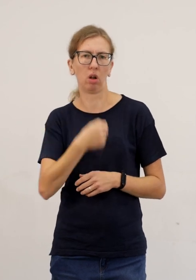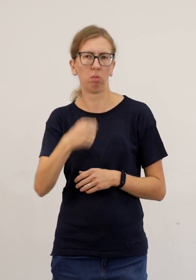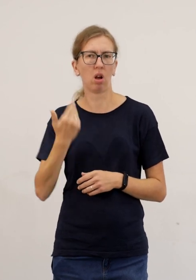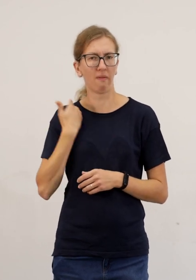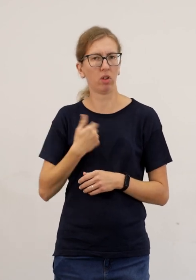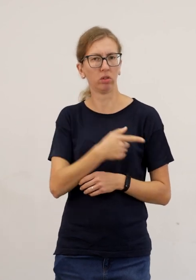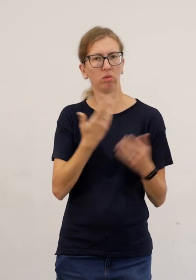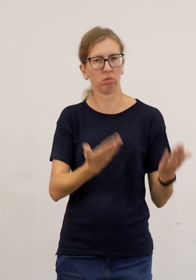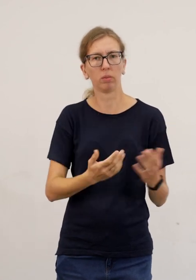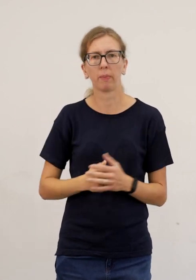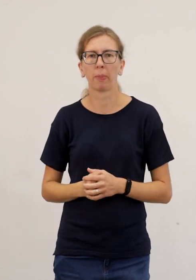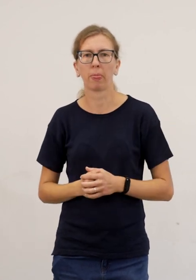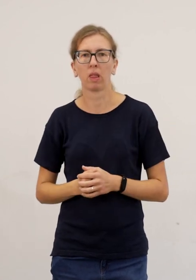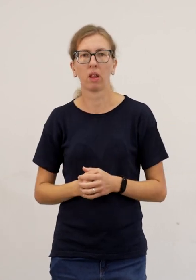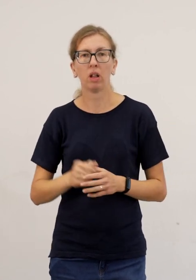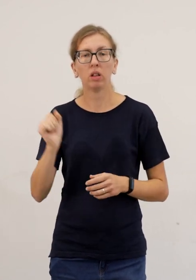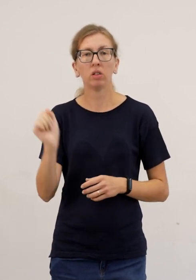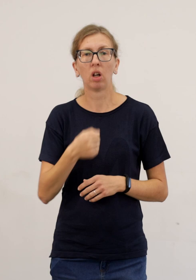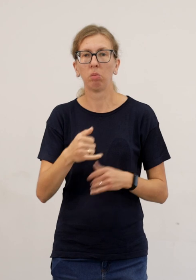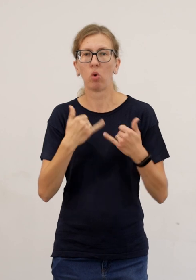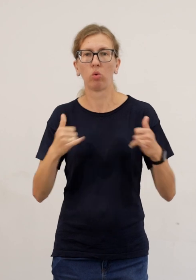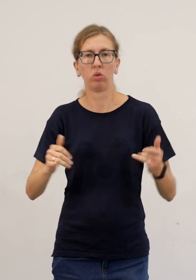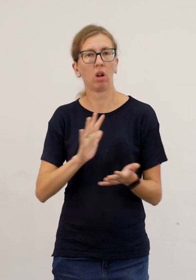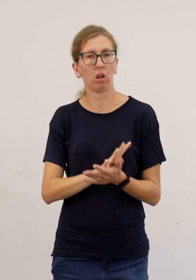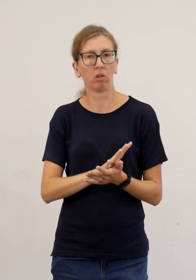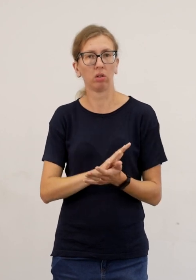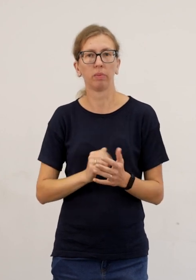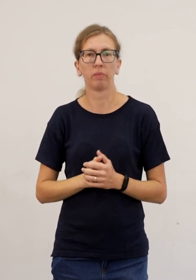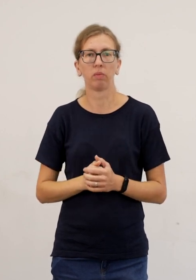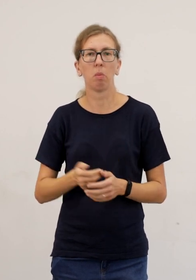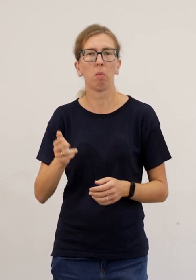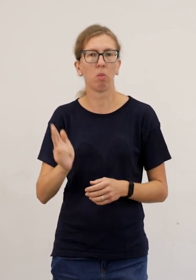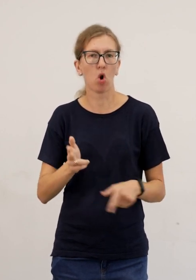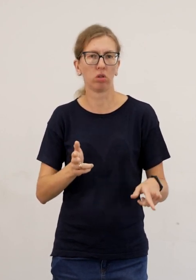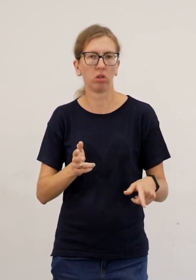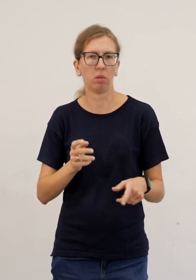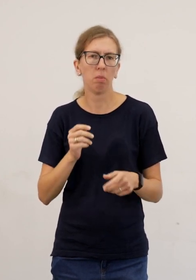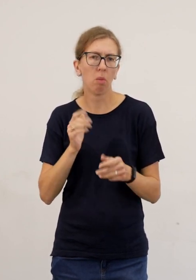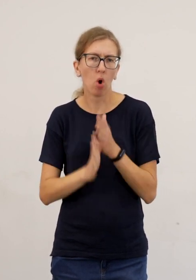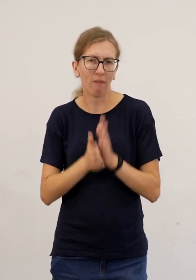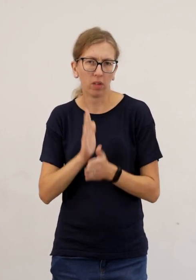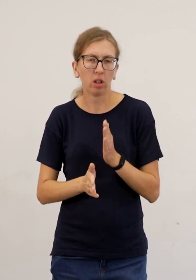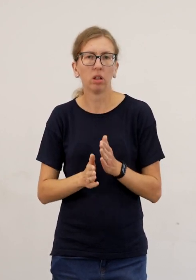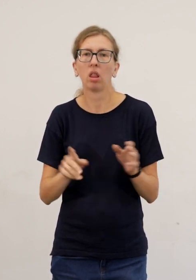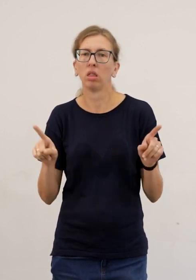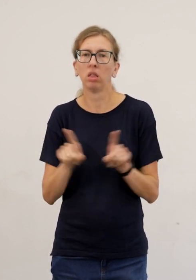Szable pełniły różne funkcje. Przede wszystkim była to broń bojowa, ale też